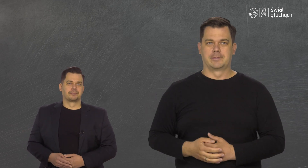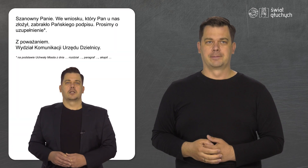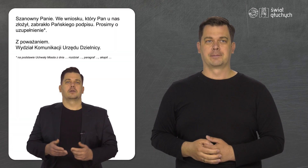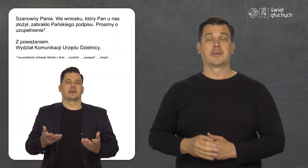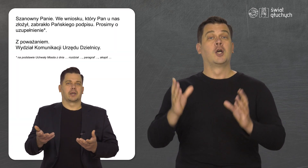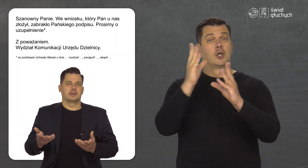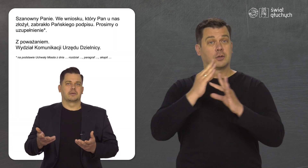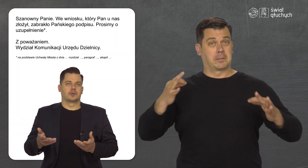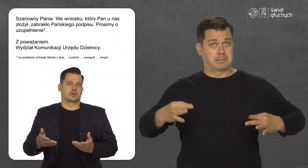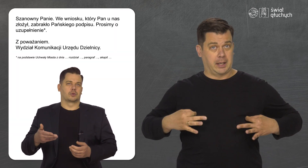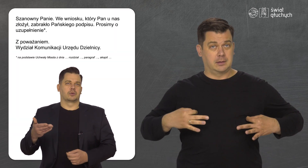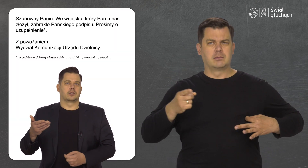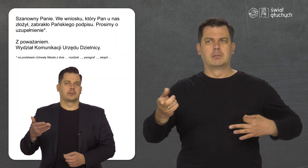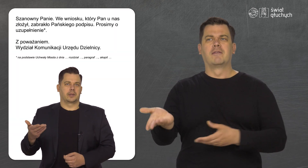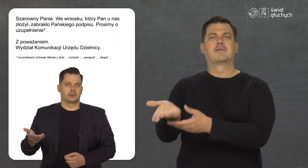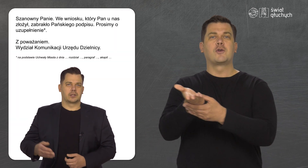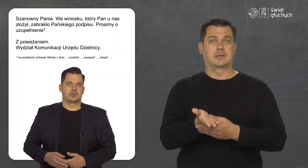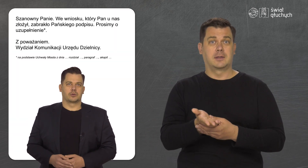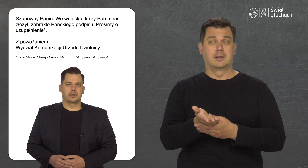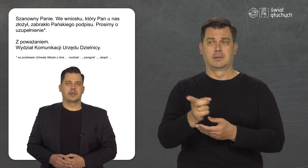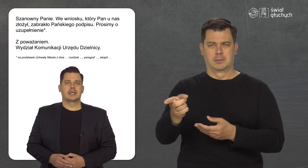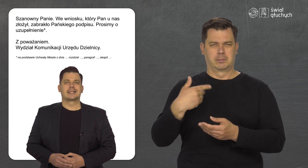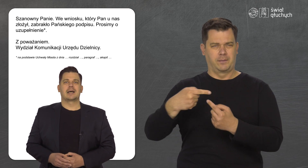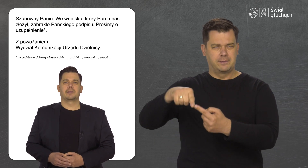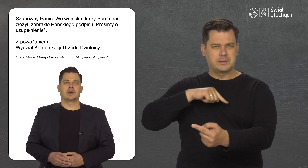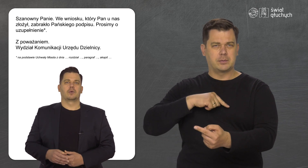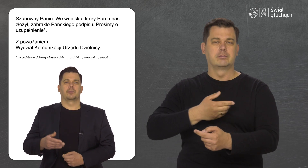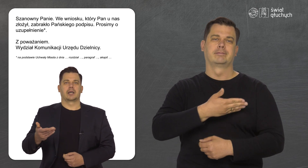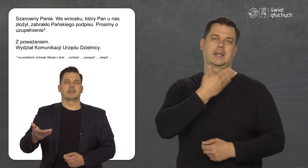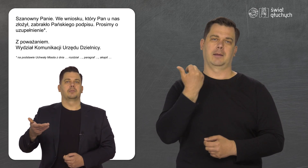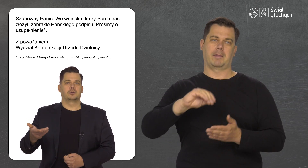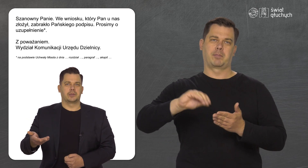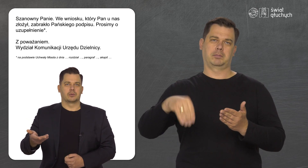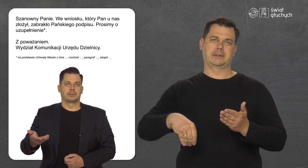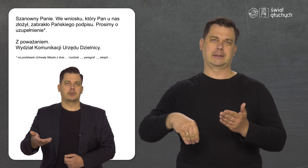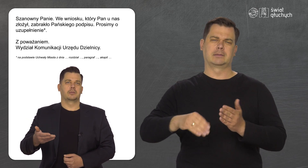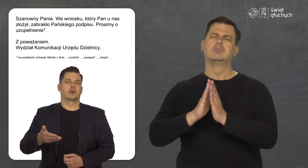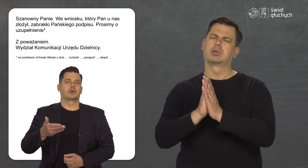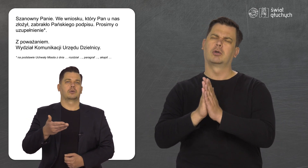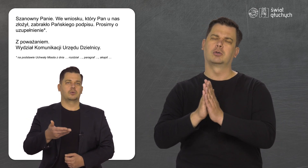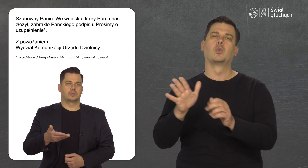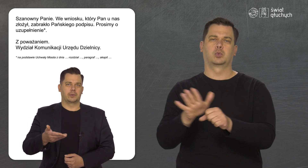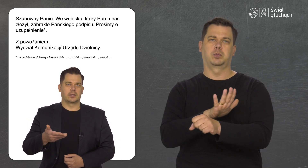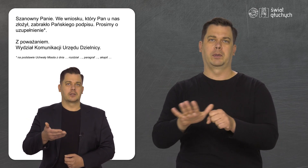„Szanowny Panie. We wniosku, który Pan u nas złożył, zabrakło pańskiego podpisu. Prosimy o uzupełnienie*.